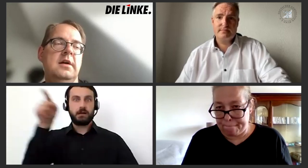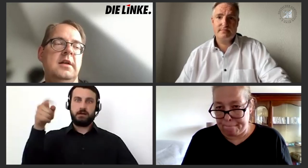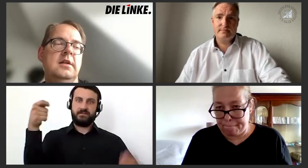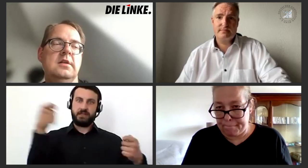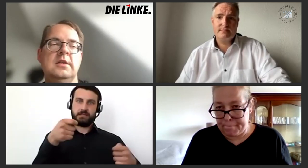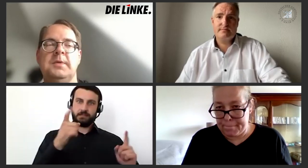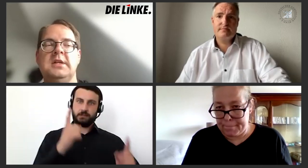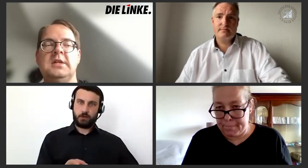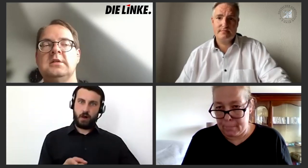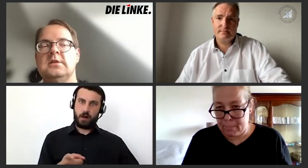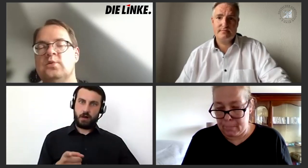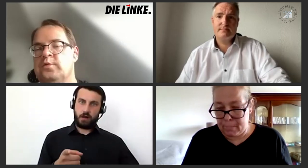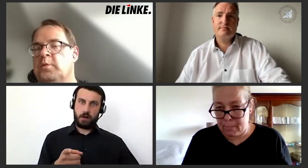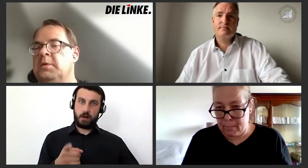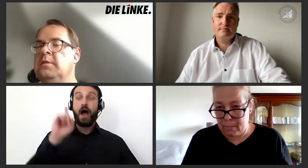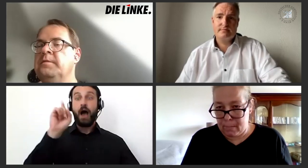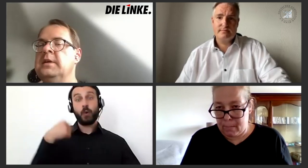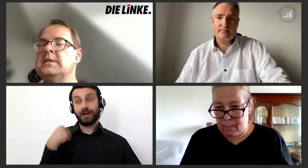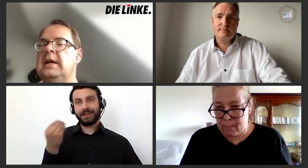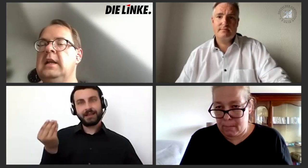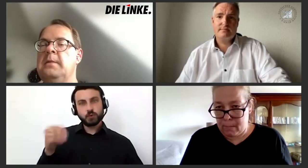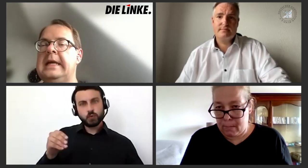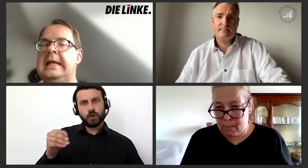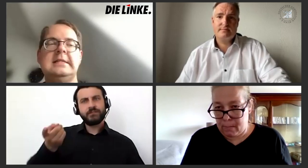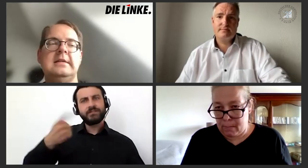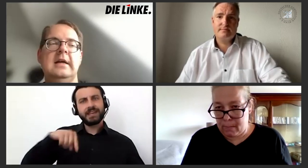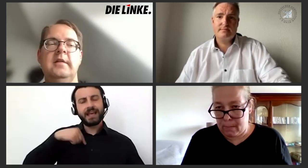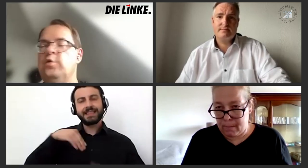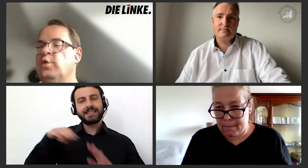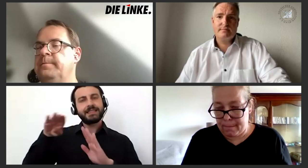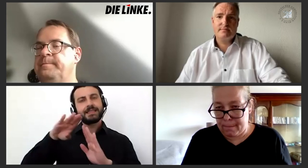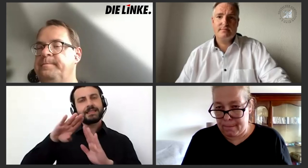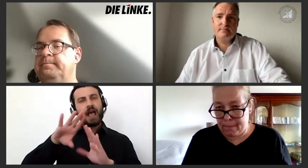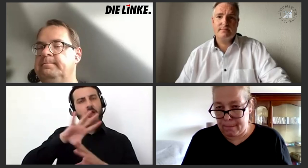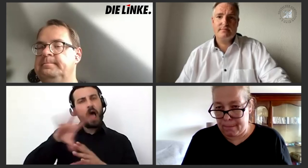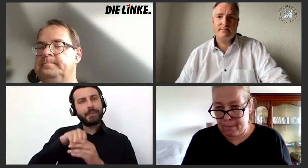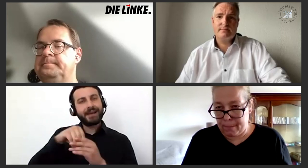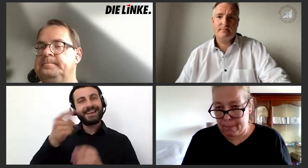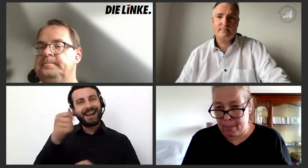Auch wollen wir ein entsprechendes, so formulieren wir es, Teilhabegeld einführen.